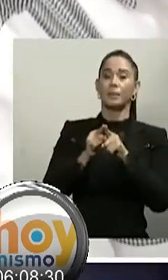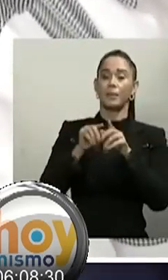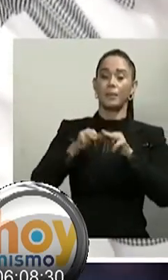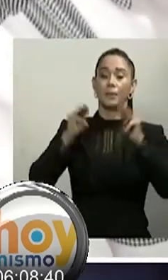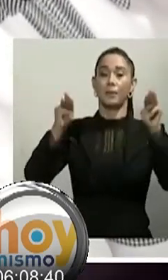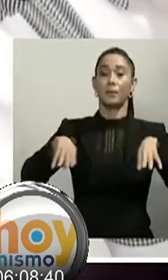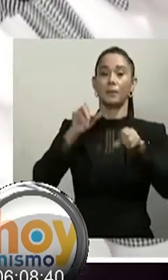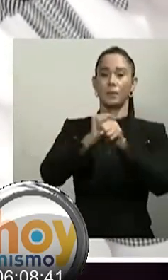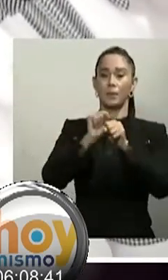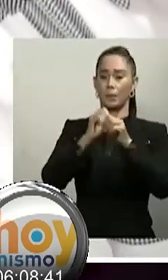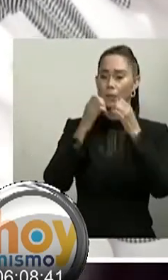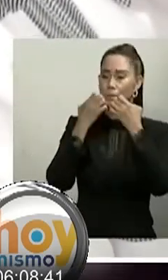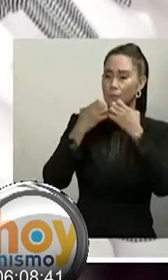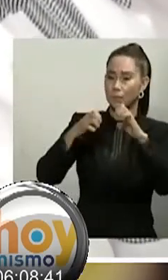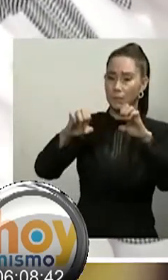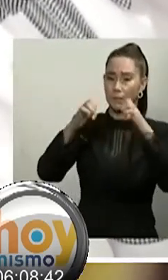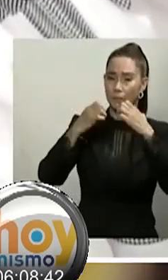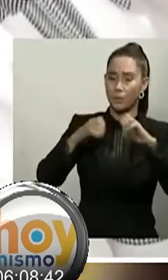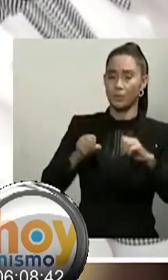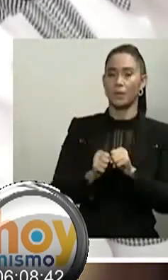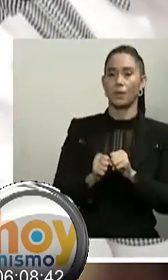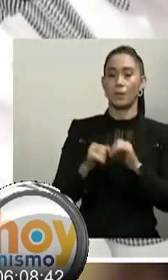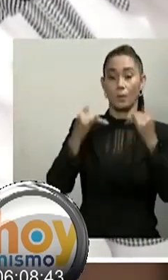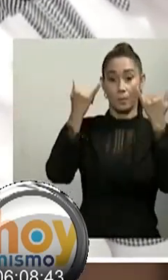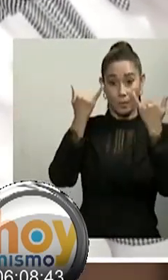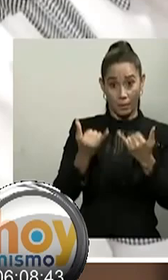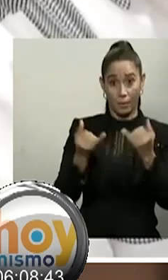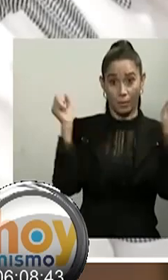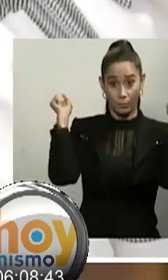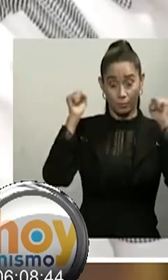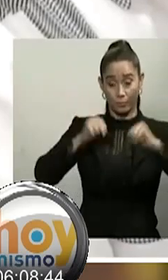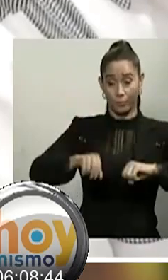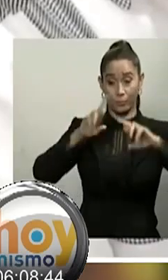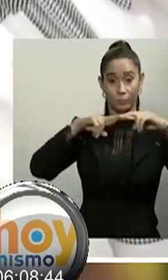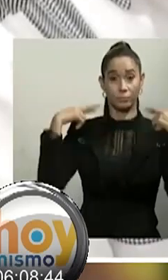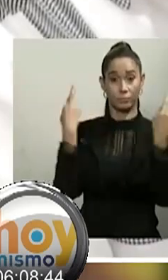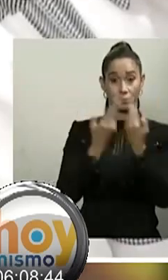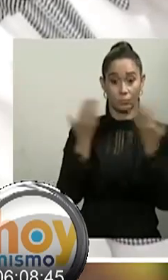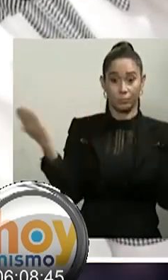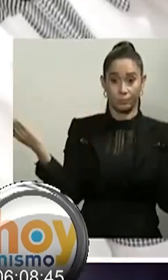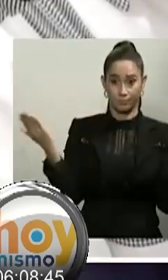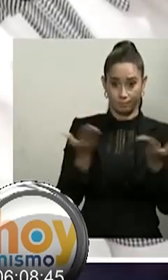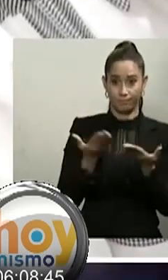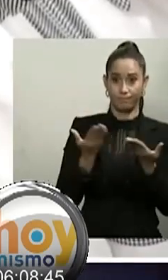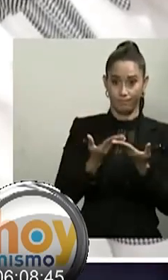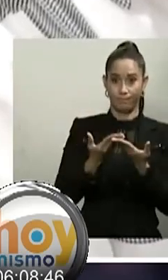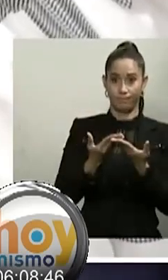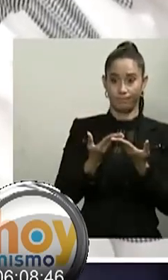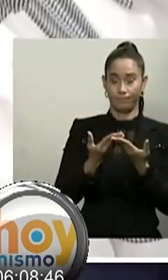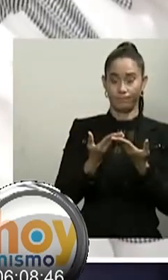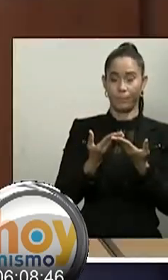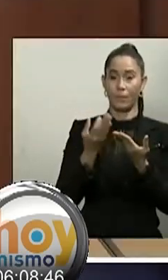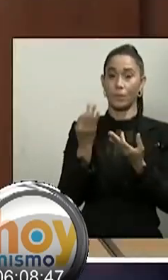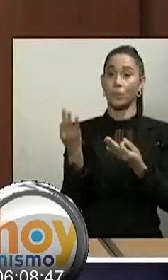es citar que ha habido una especie de reperpero por lo debajo contra los sindicalistas porque